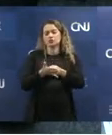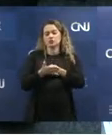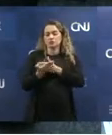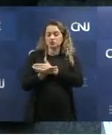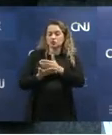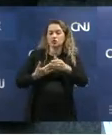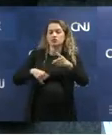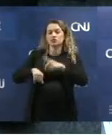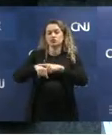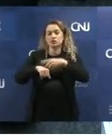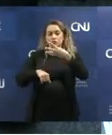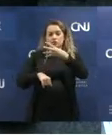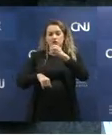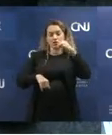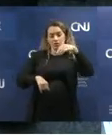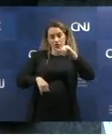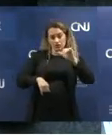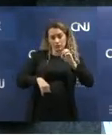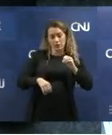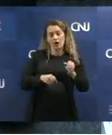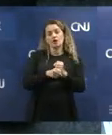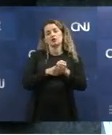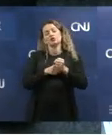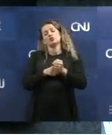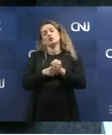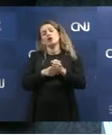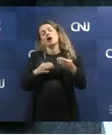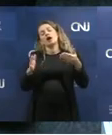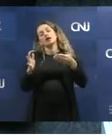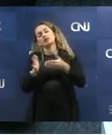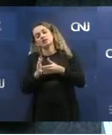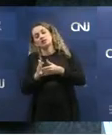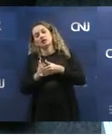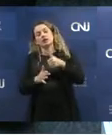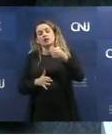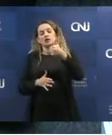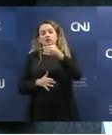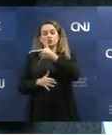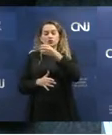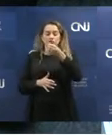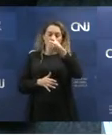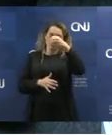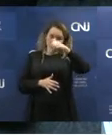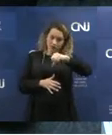2017 e 26 de abril de 2019. O processo